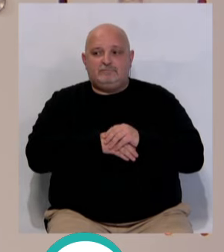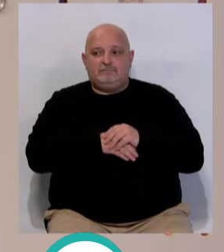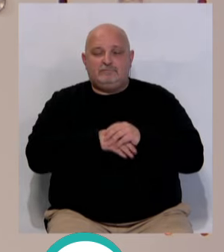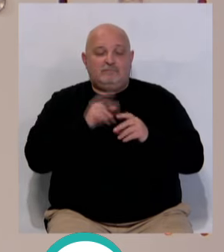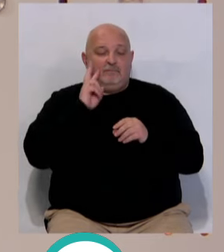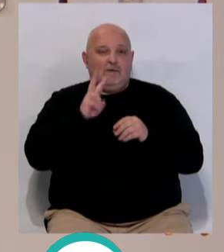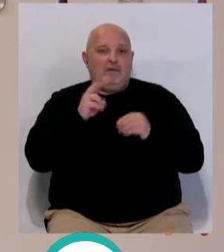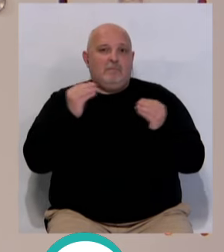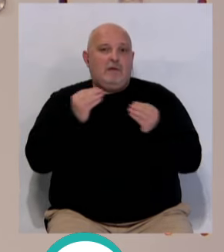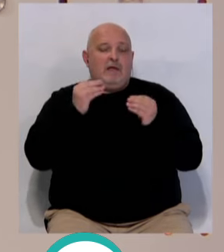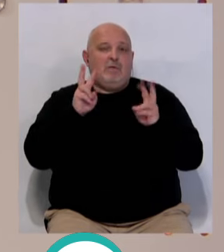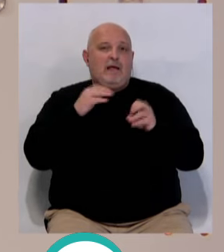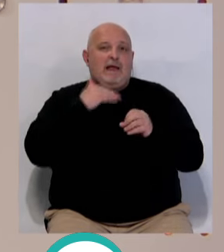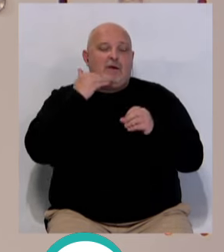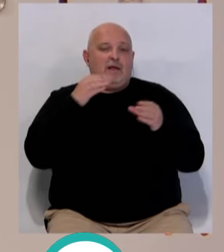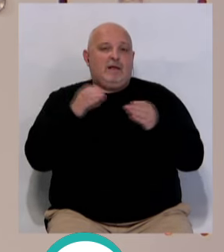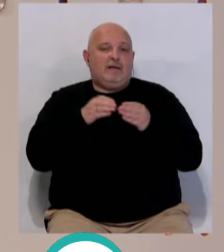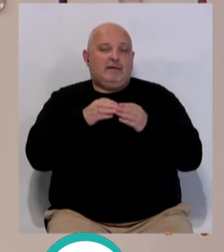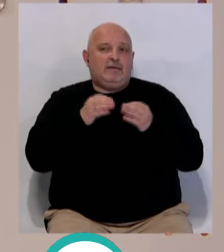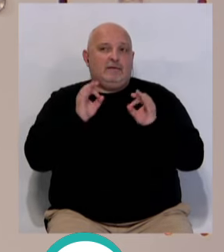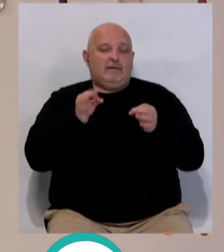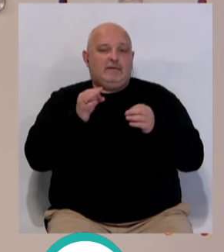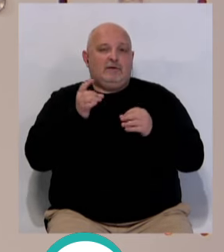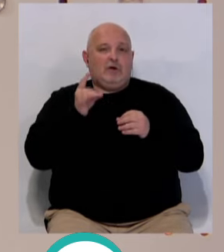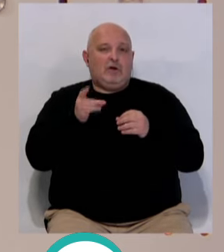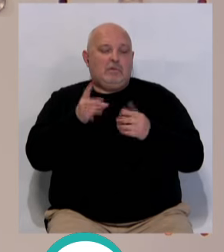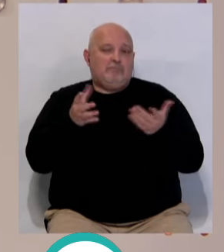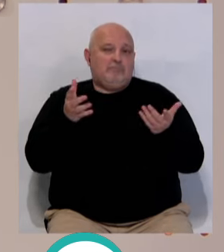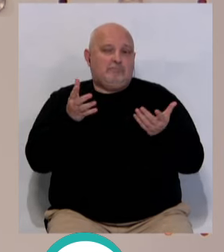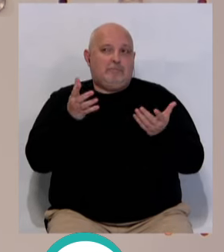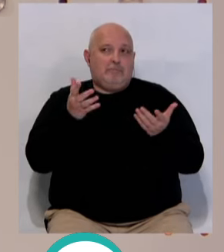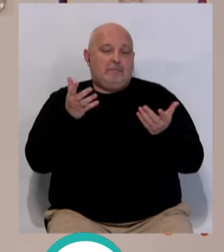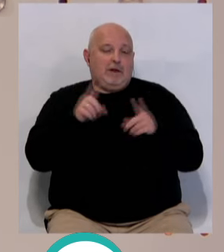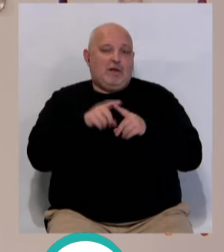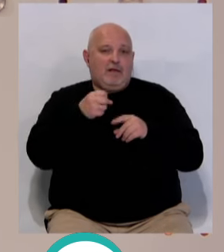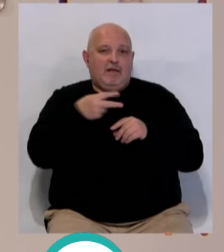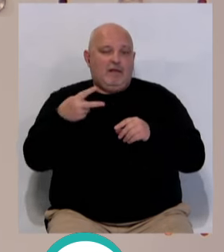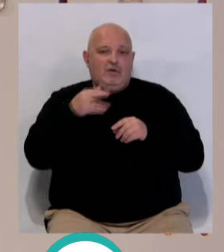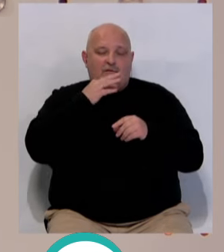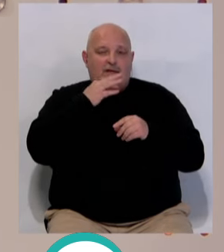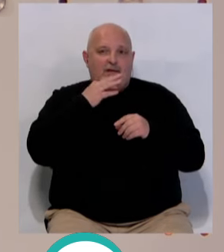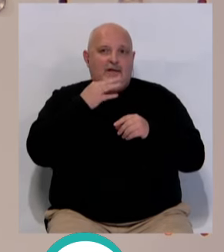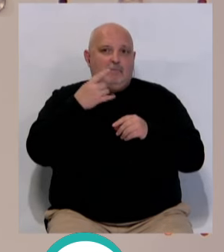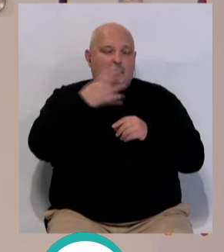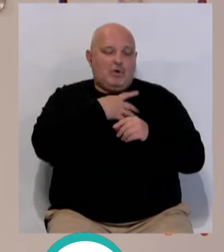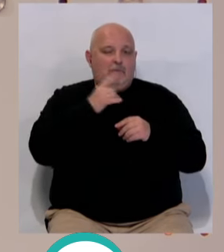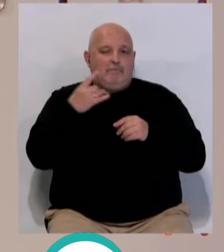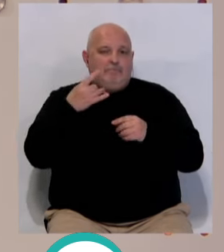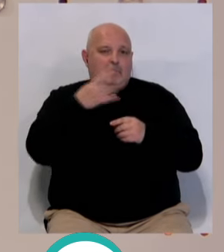también una mejoría en el equipo ahora metemos goles agraciadamente Pues seguimos encajando y